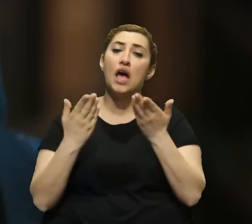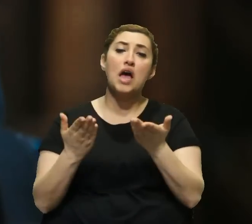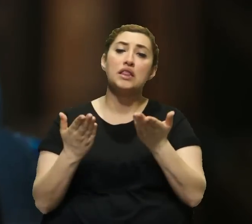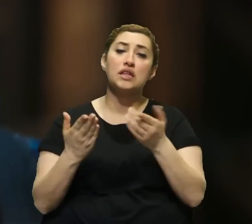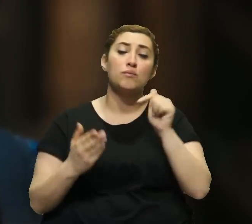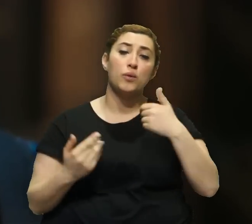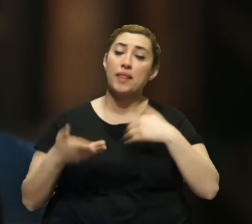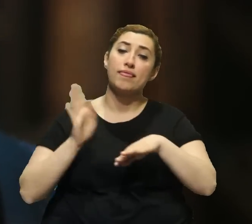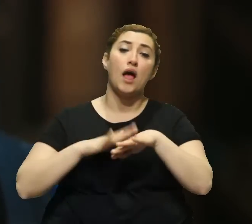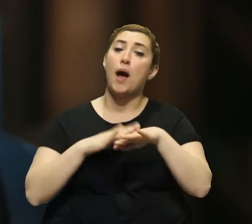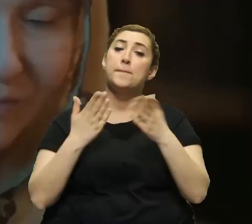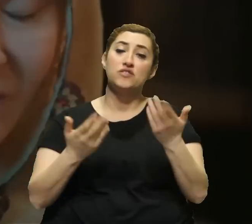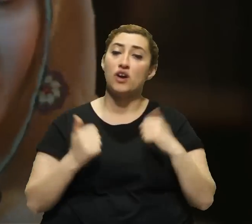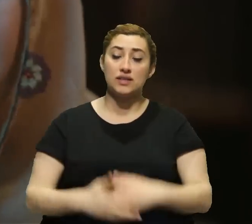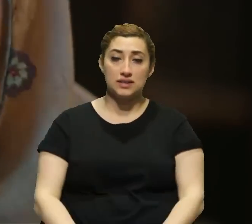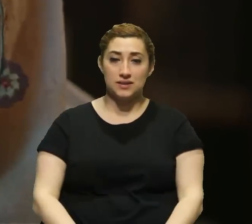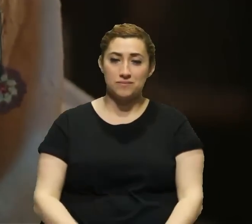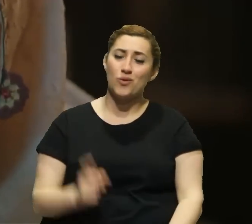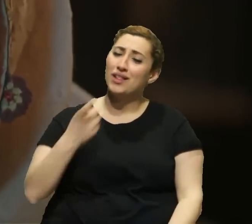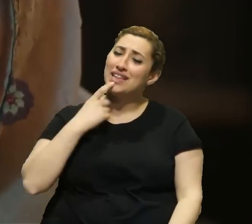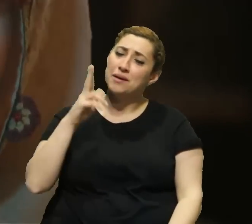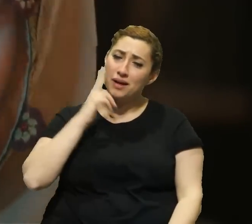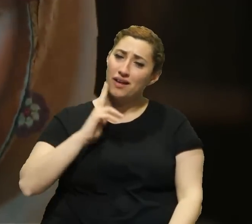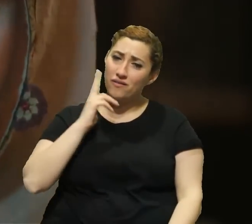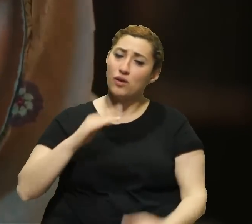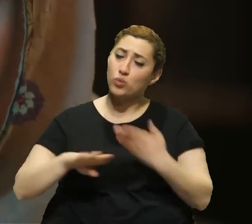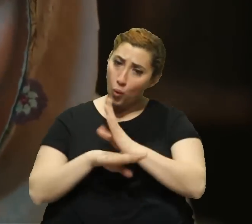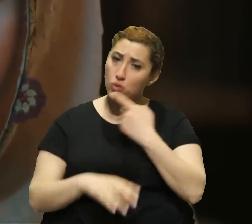...onu ne yapar idik biz? Deme öyle Efendi, doğrudur elbet.